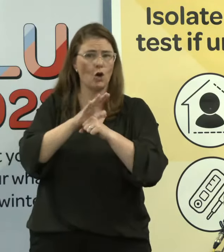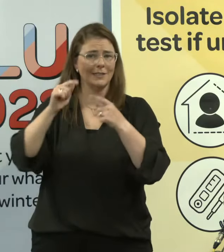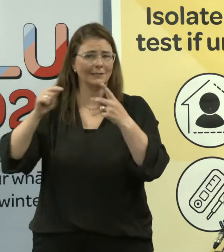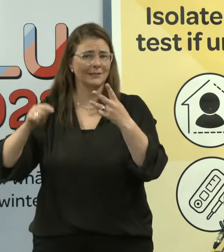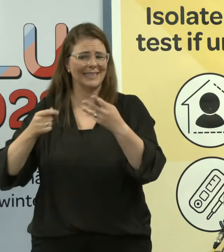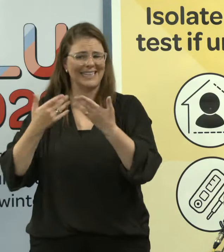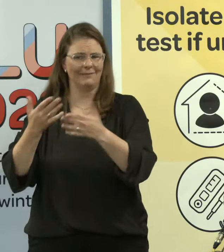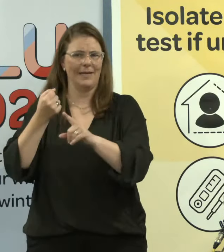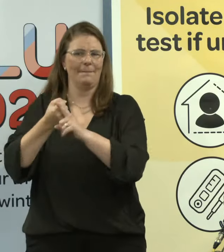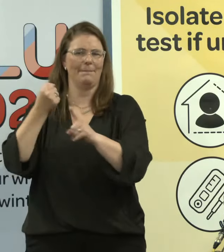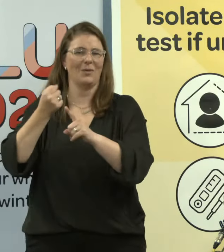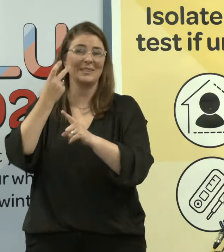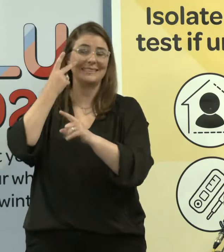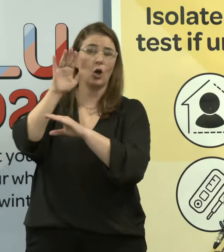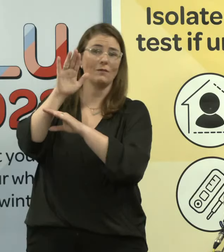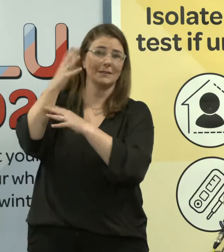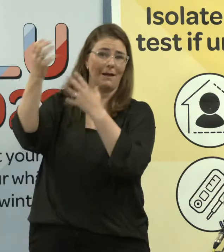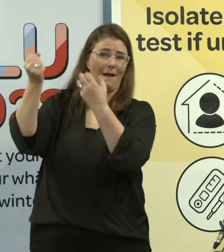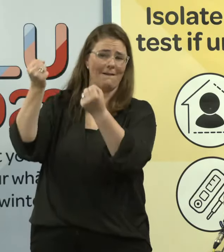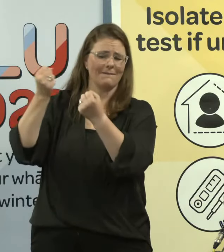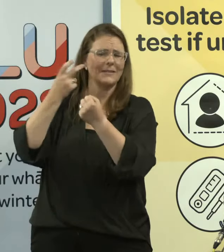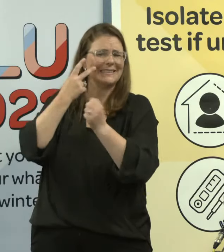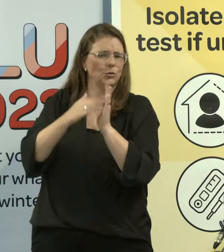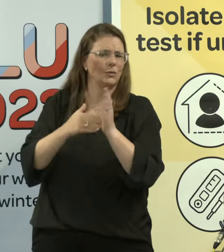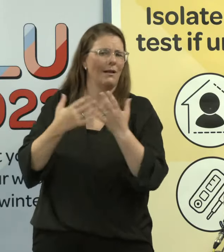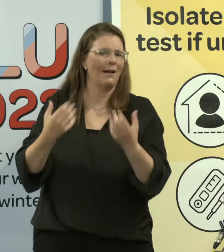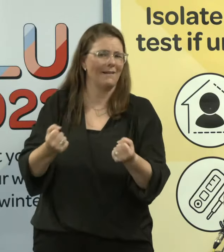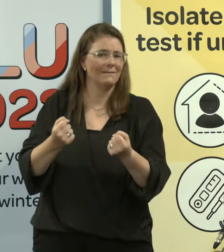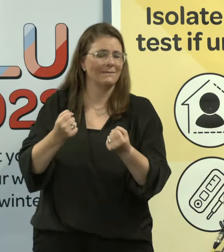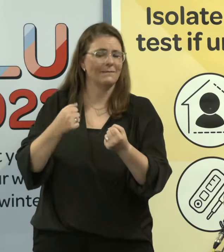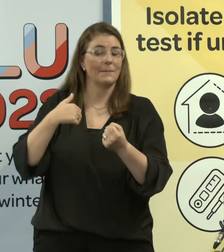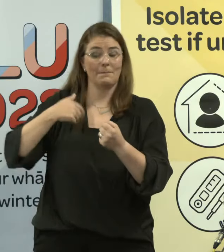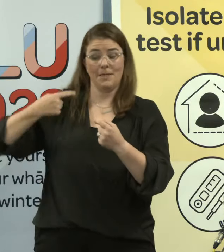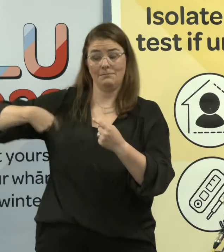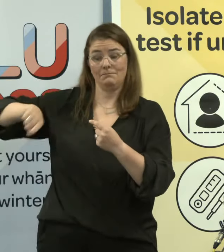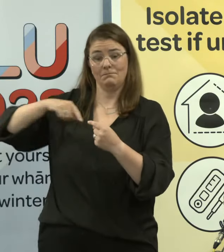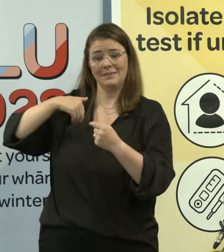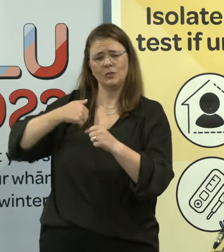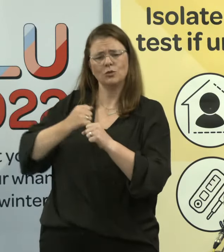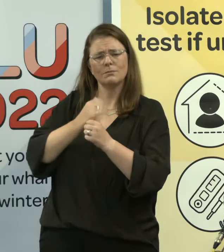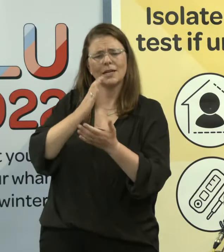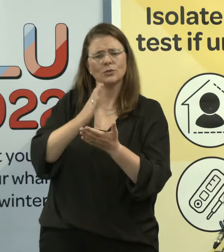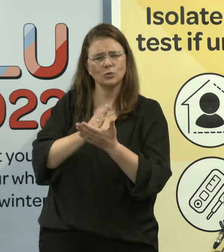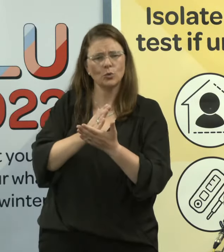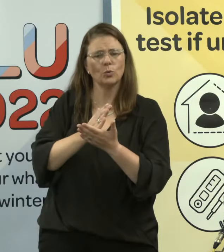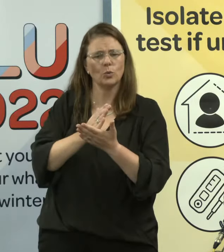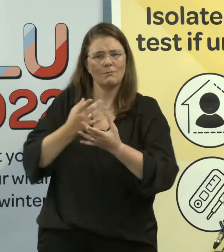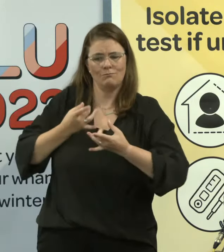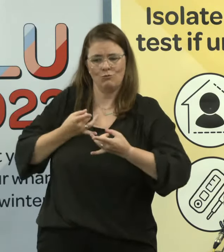kei a matou he ratonga hei whakatutuki i tera. E mohio ana matou kua tino taumaha te